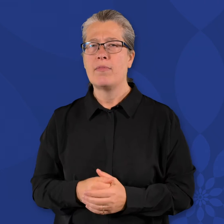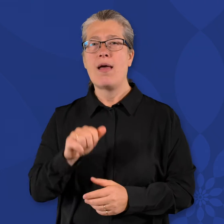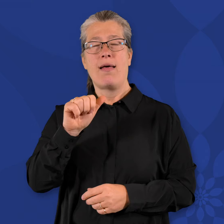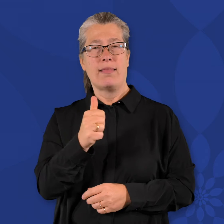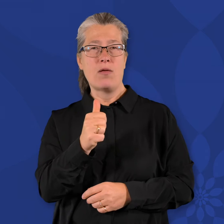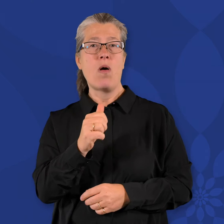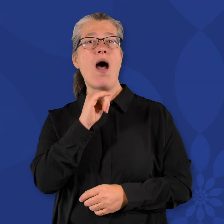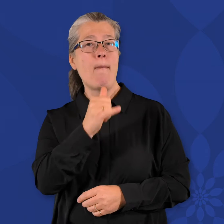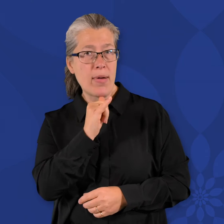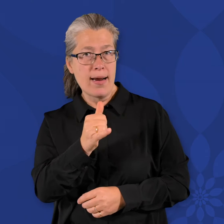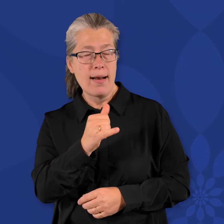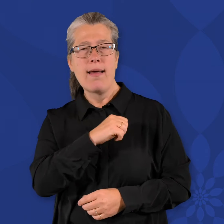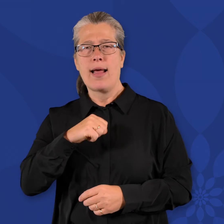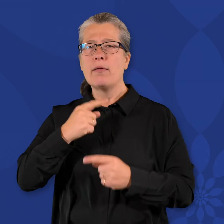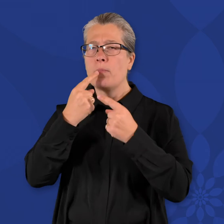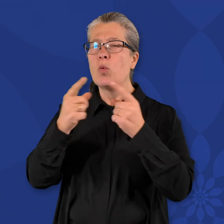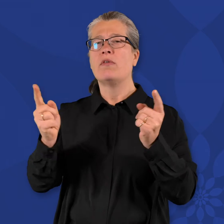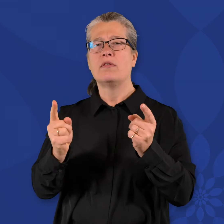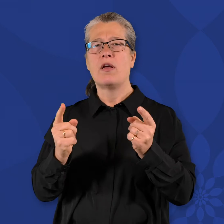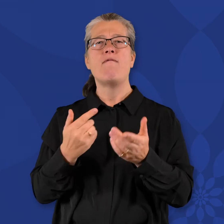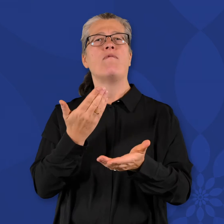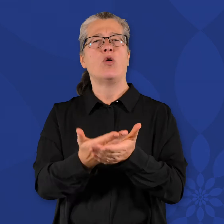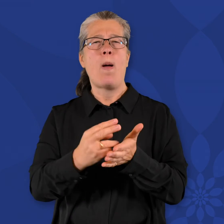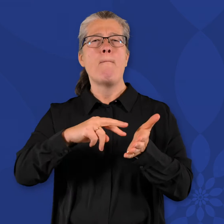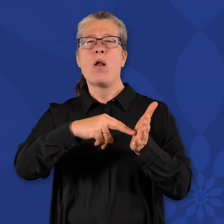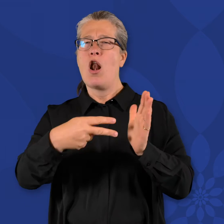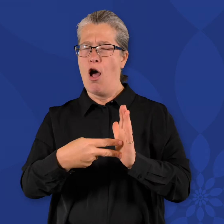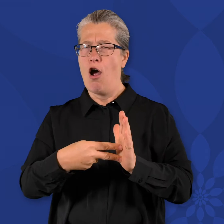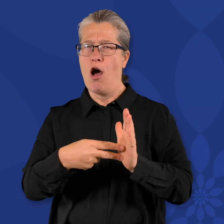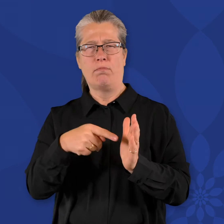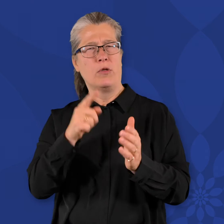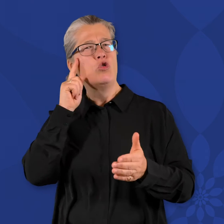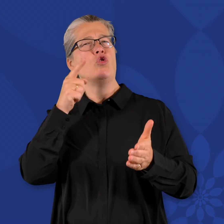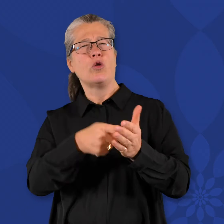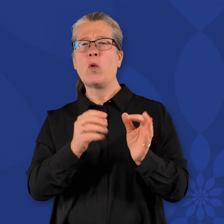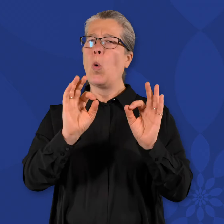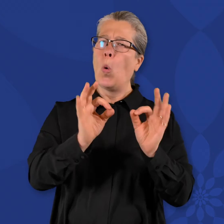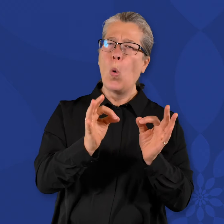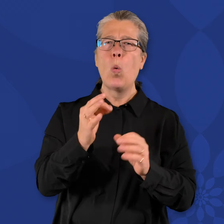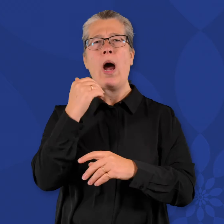Den 9 april offentliggjorde regeringen ett utkast till plan för hur och när -